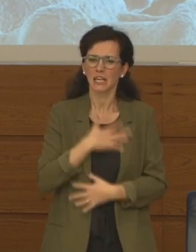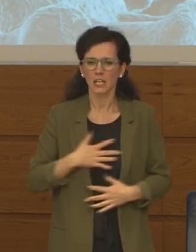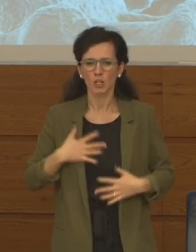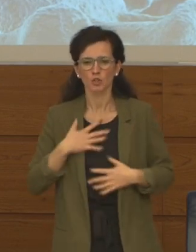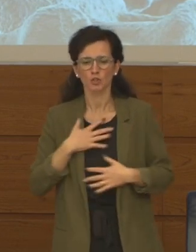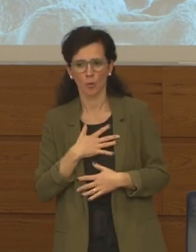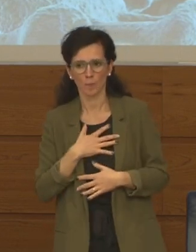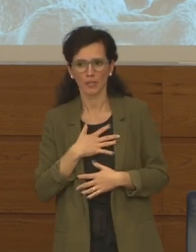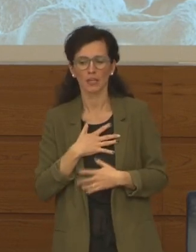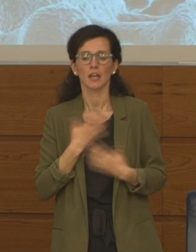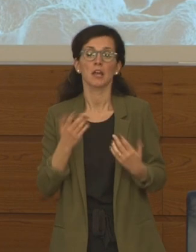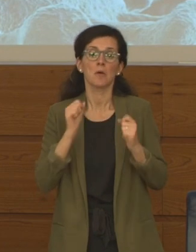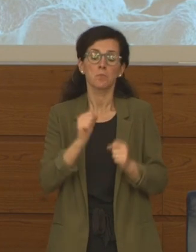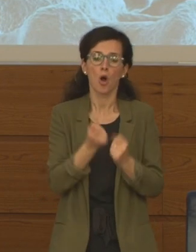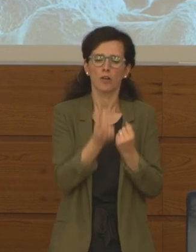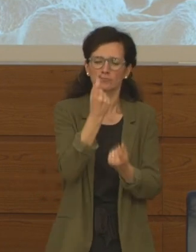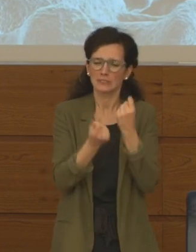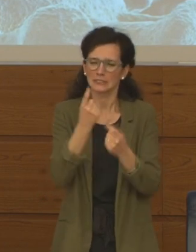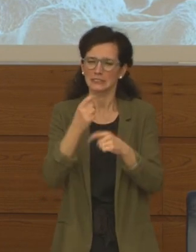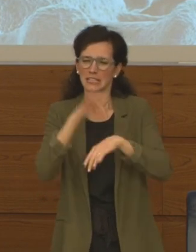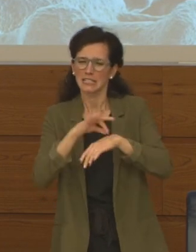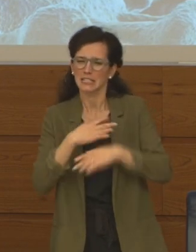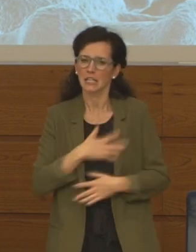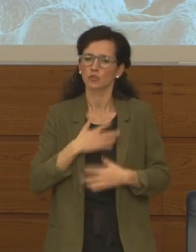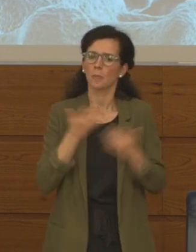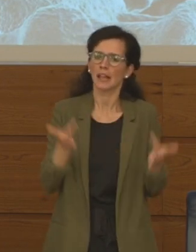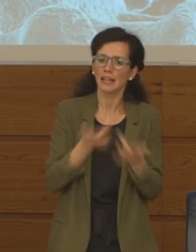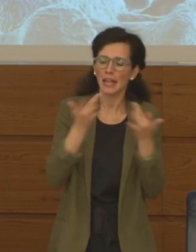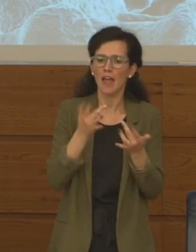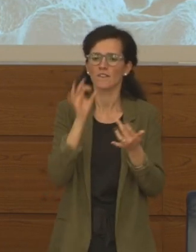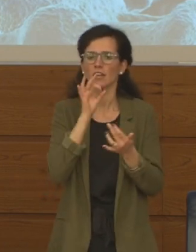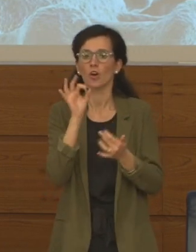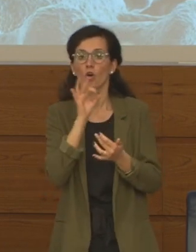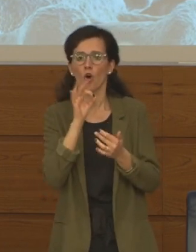sintomi talmente lievi o non rilevabili che li rintracciamo solo noi